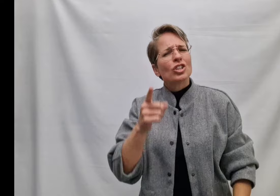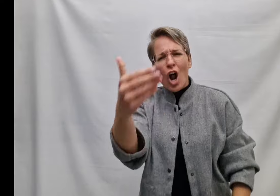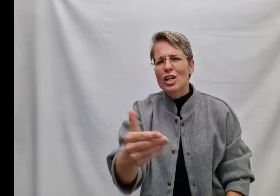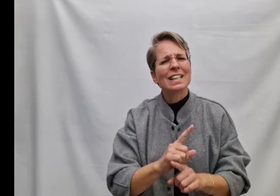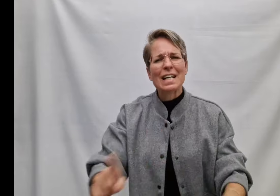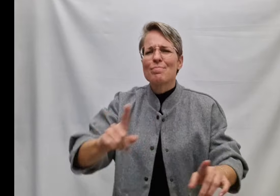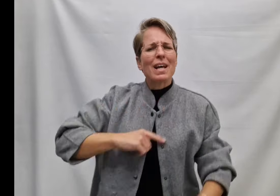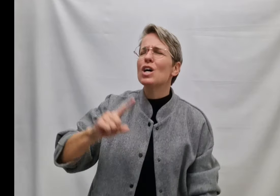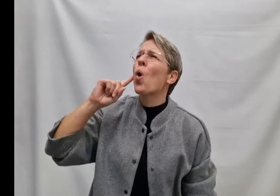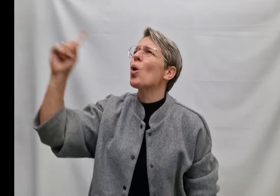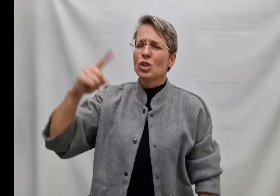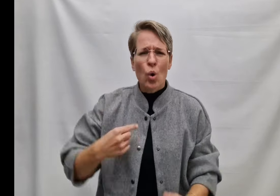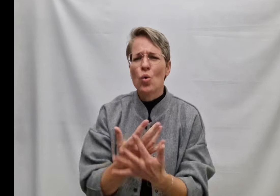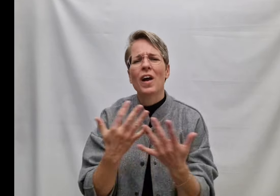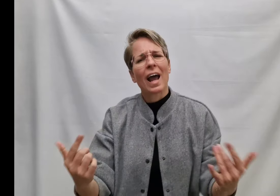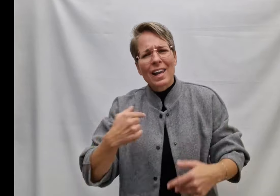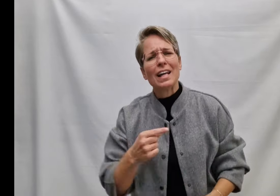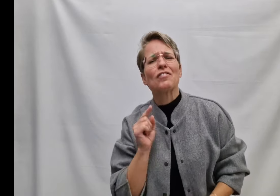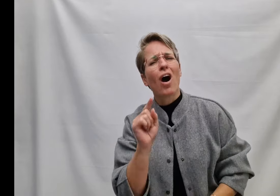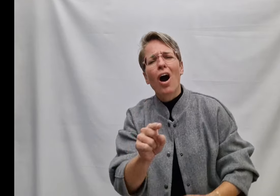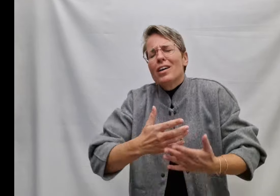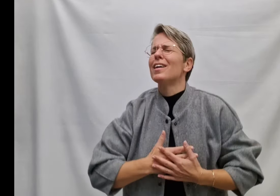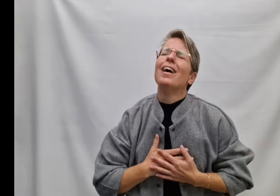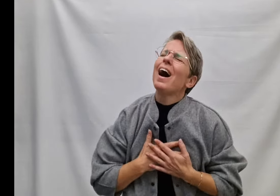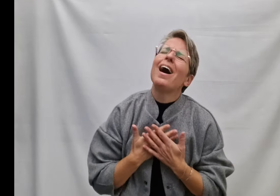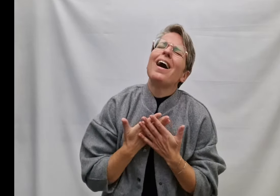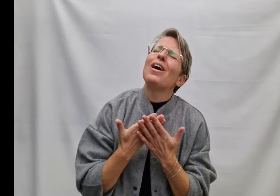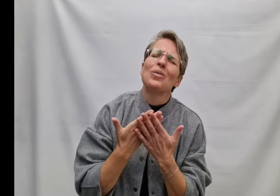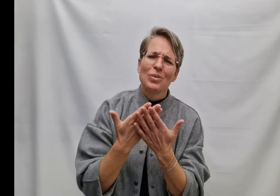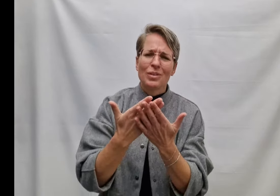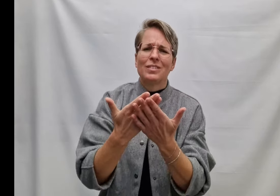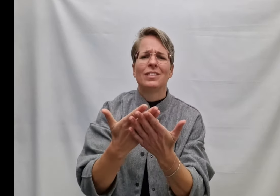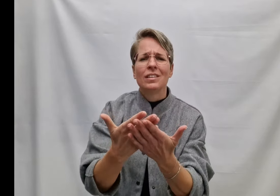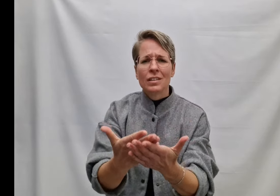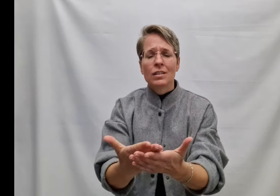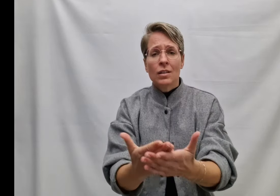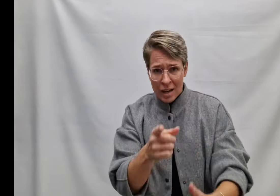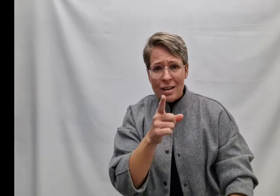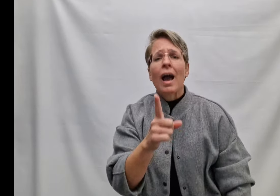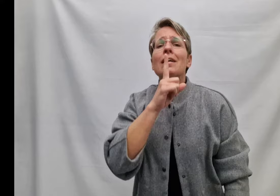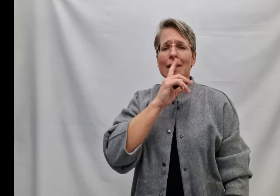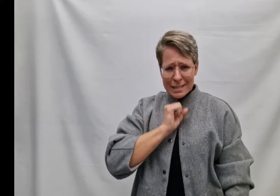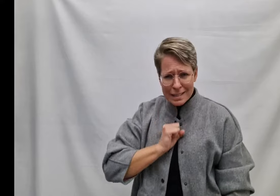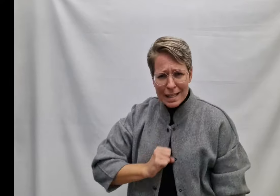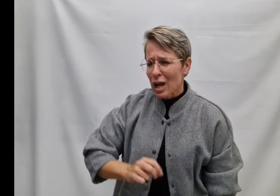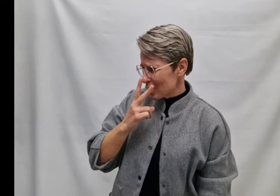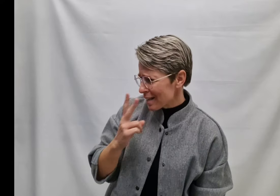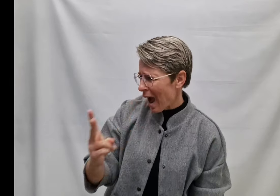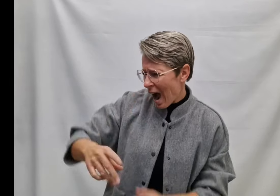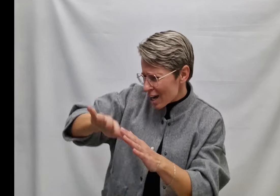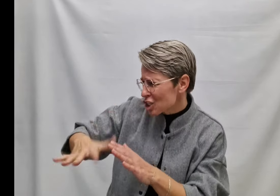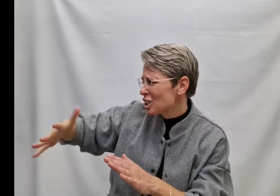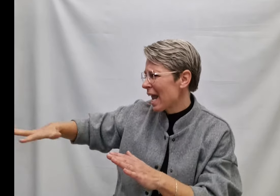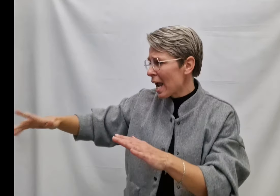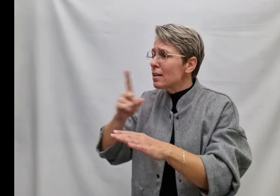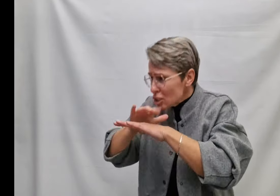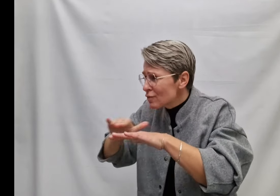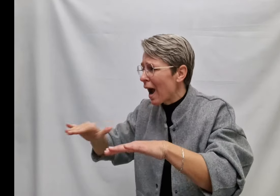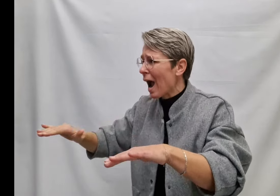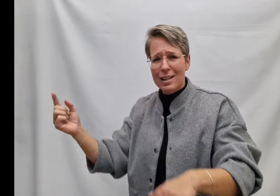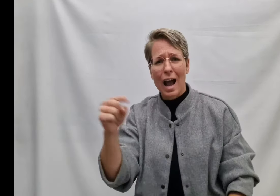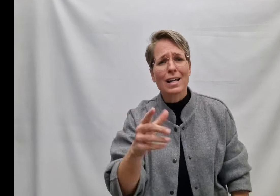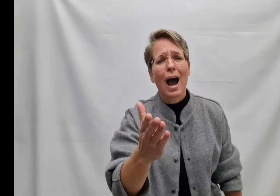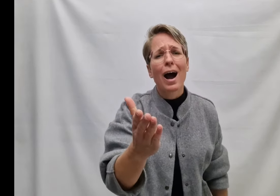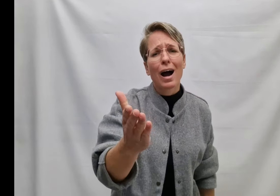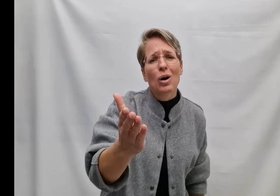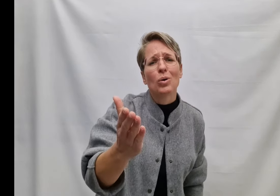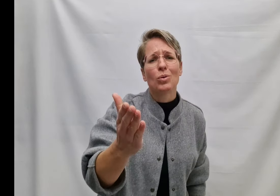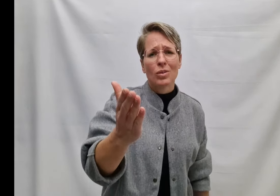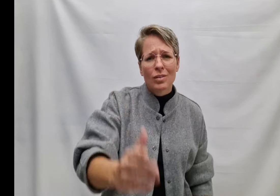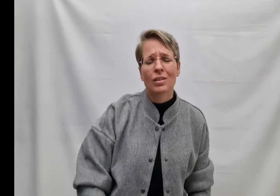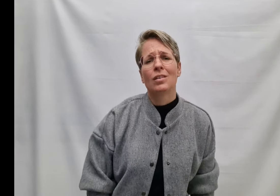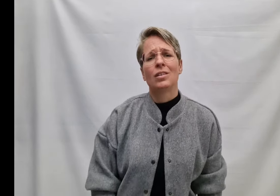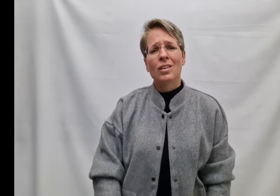Als je straks niet meer hoort hoeveel ik van je hou Kijk je in stilte naar een zee die zwijgt naar jou